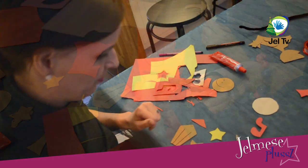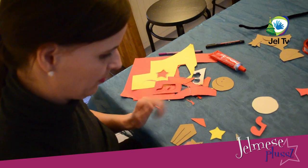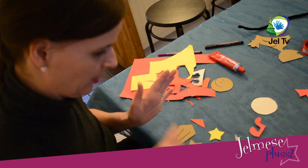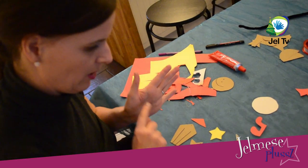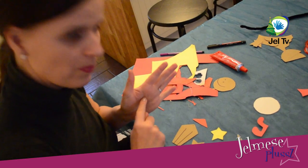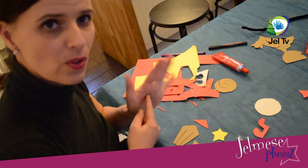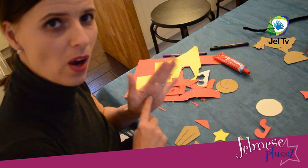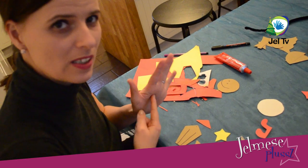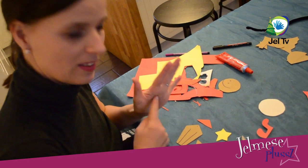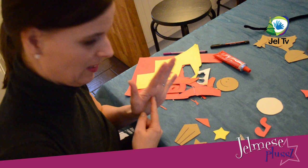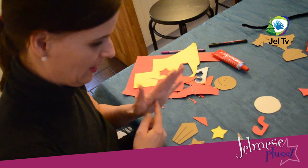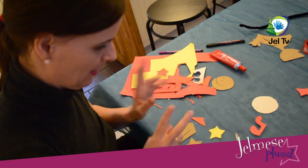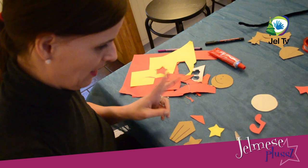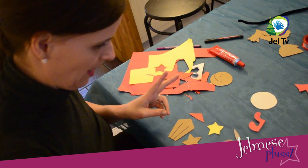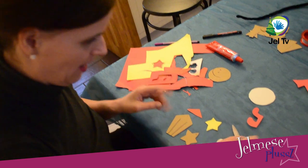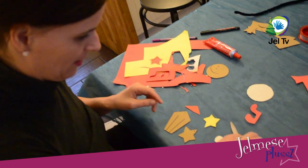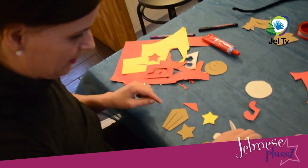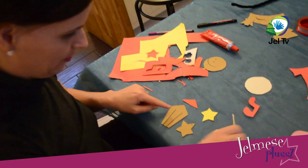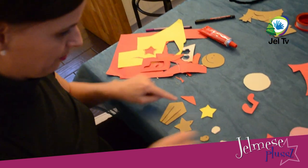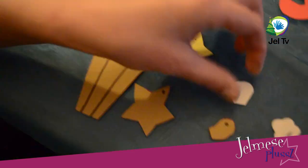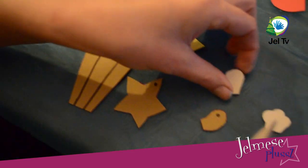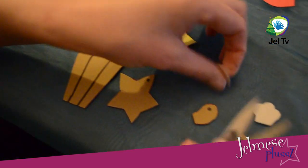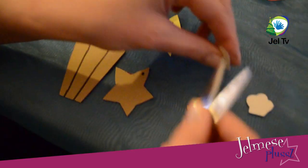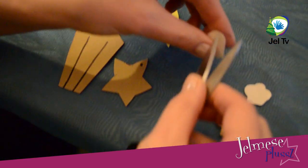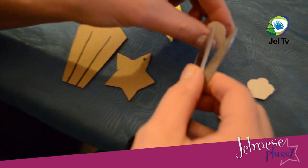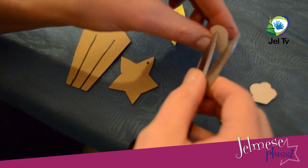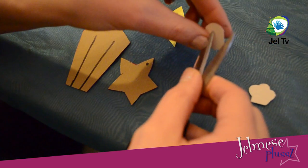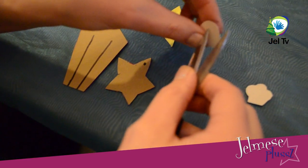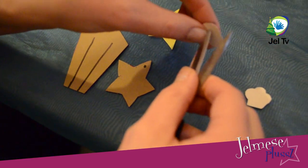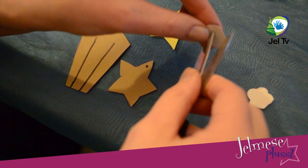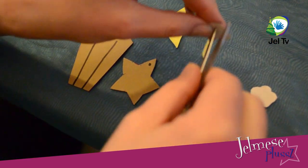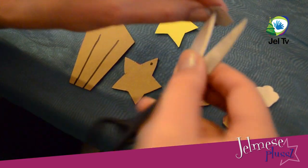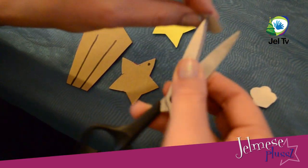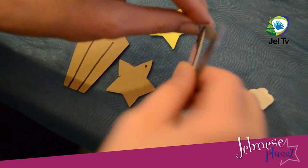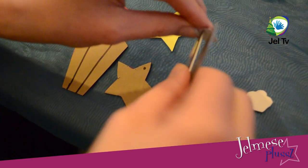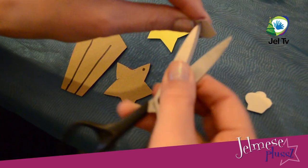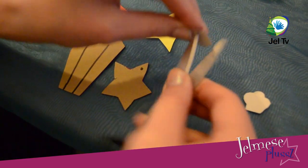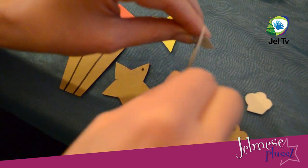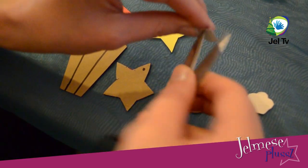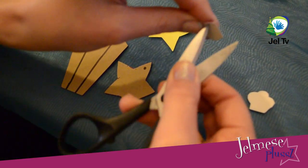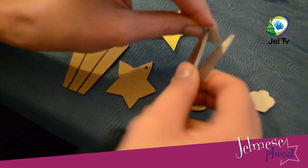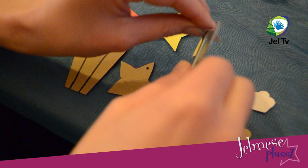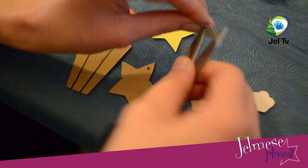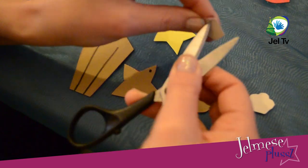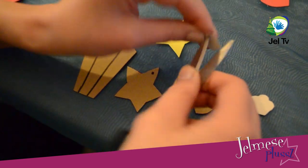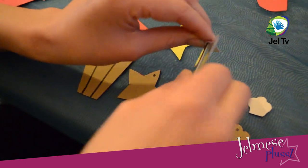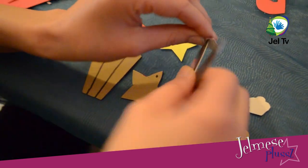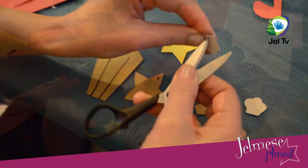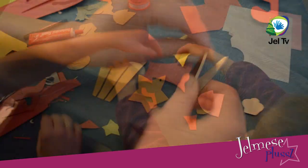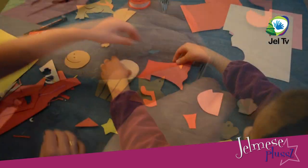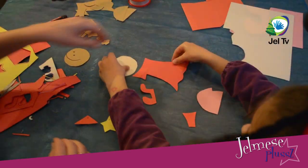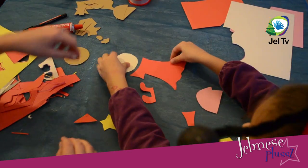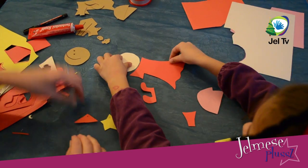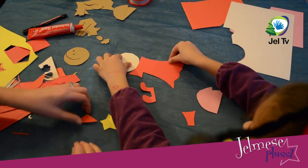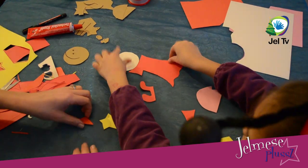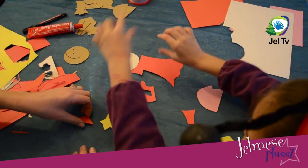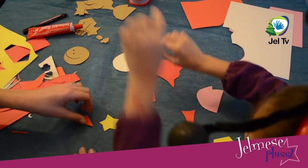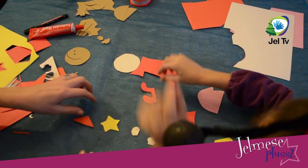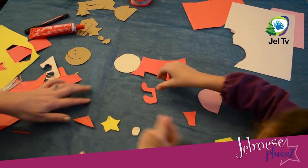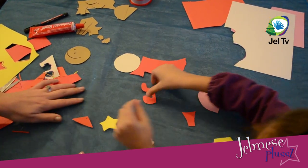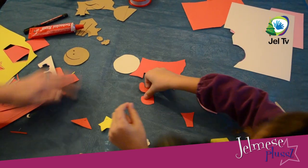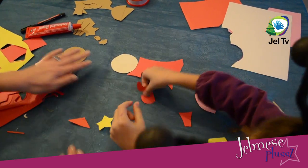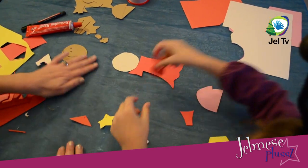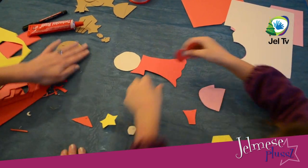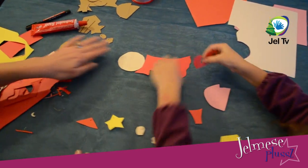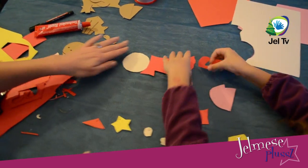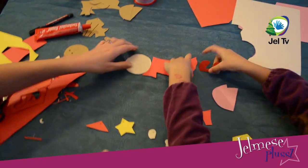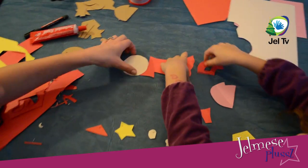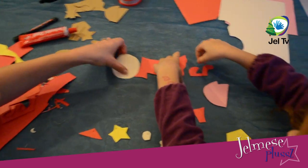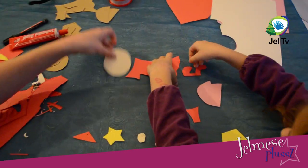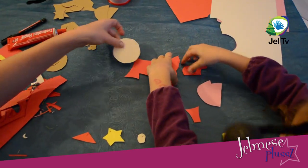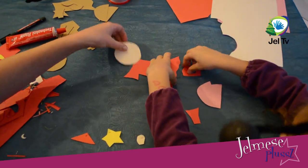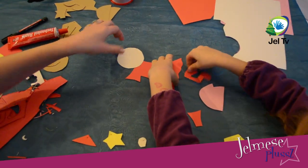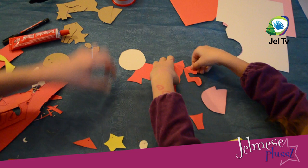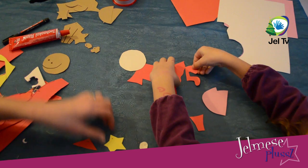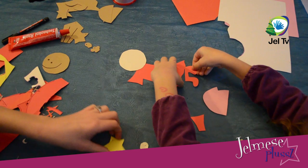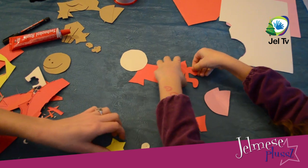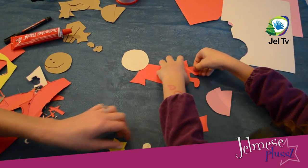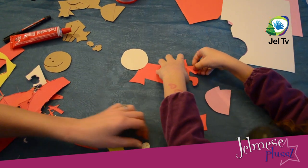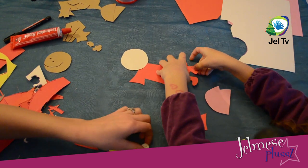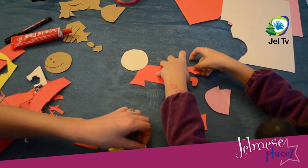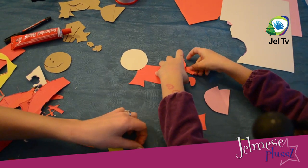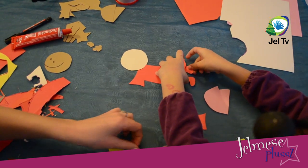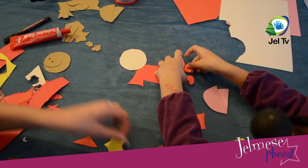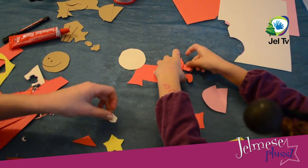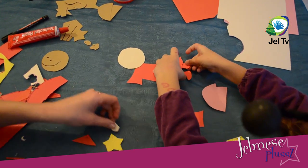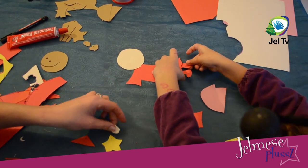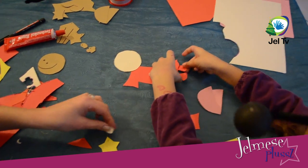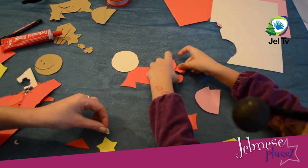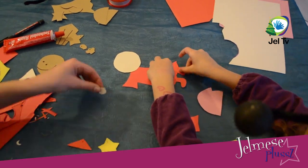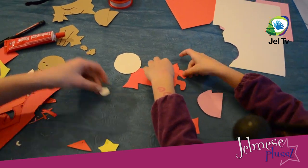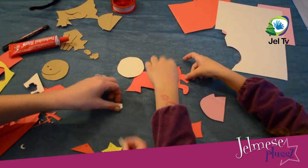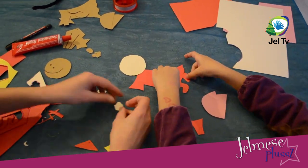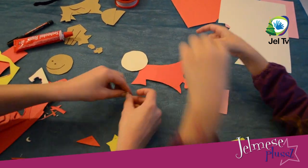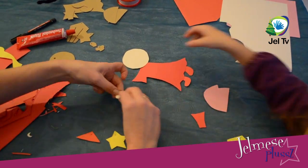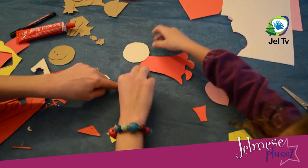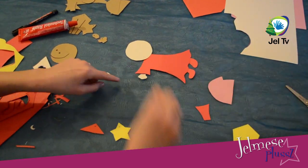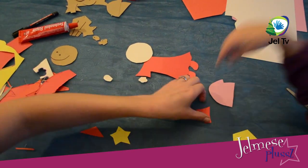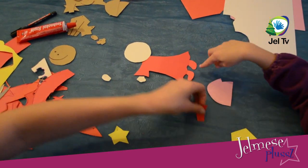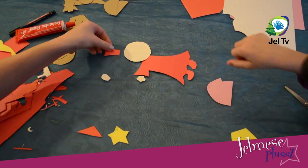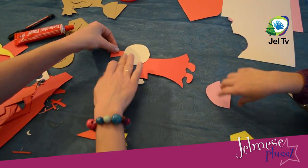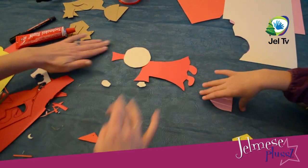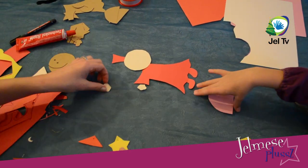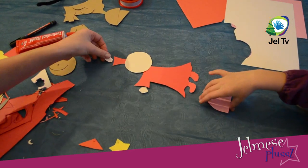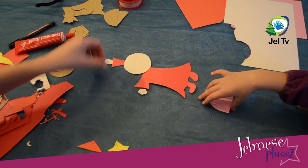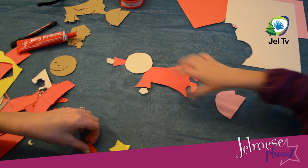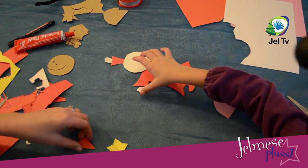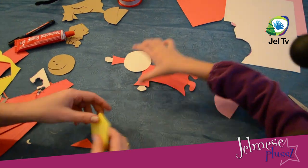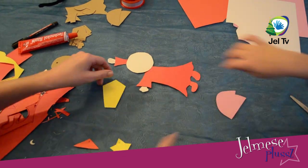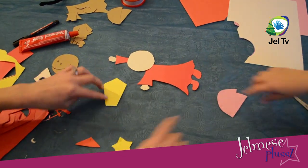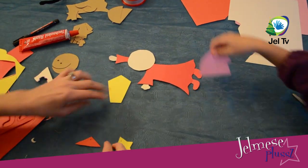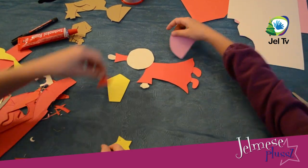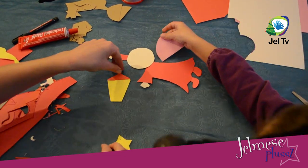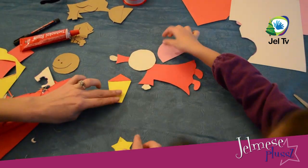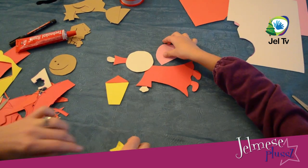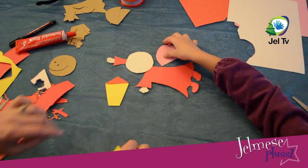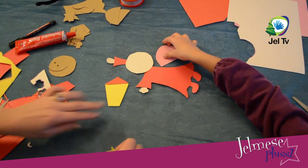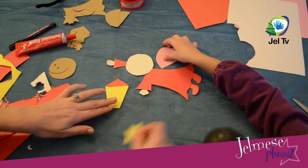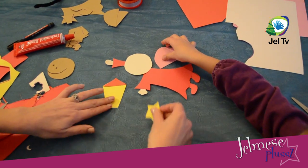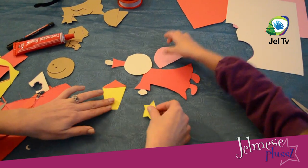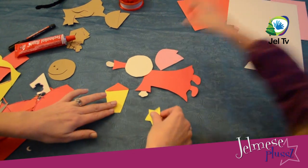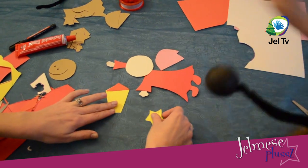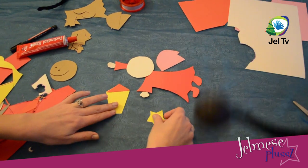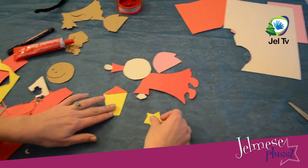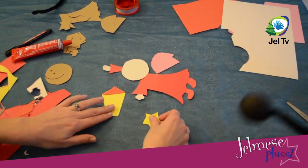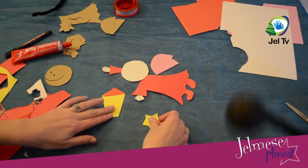Lyukasztani kell.